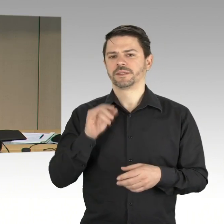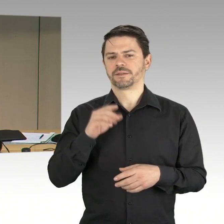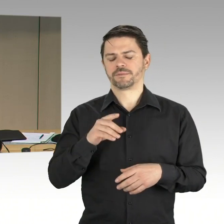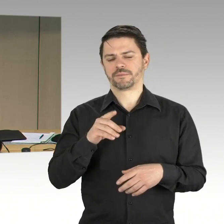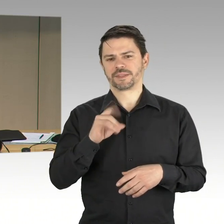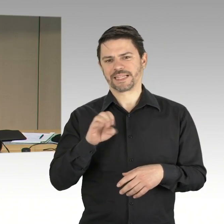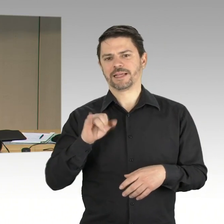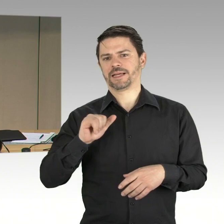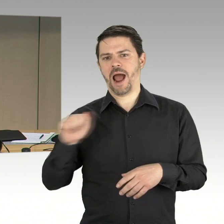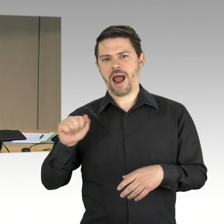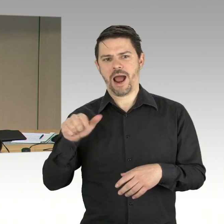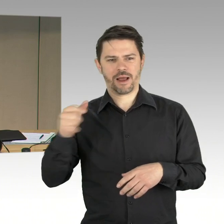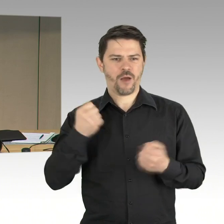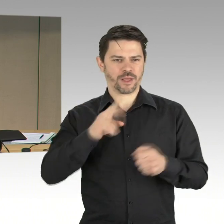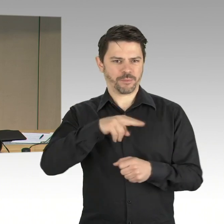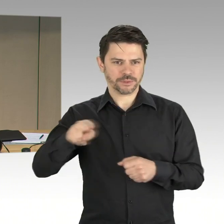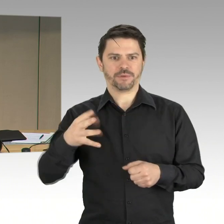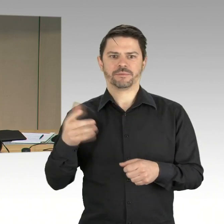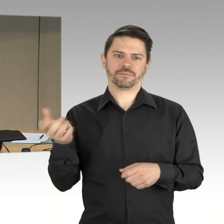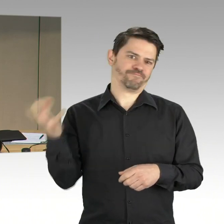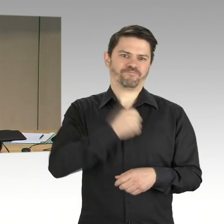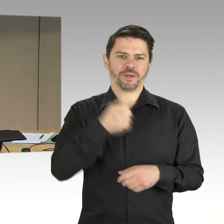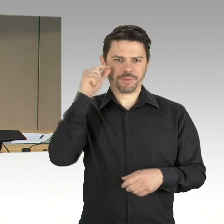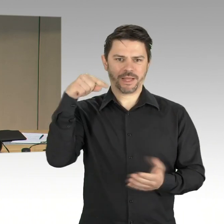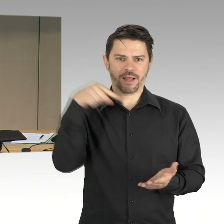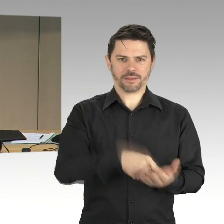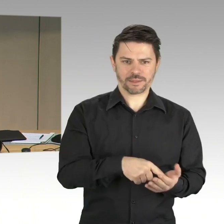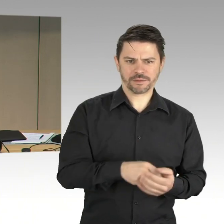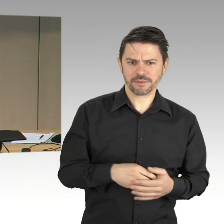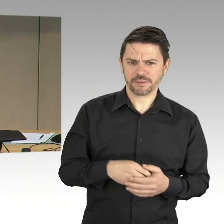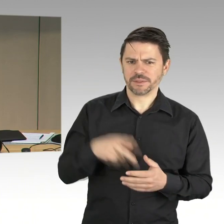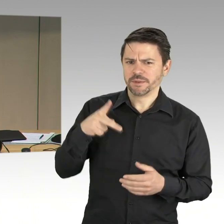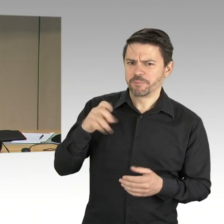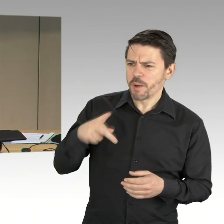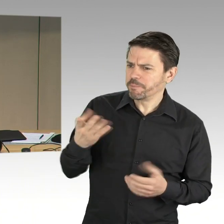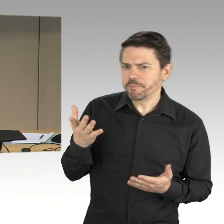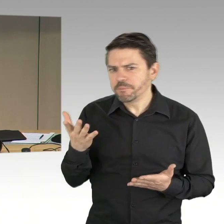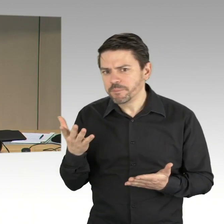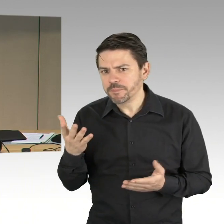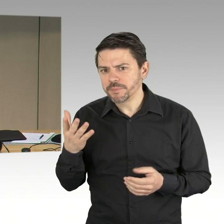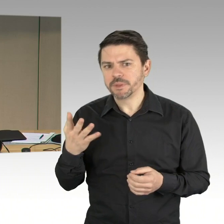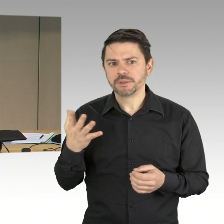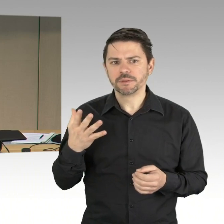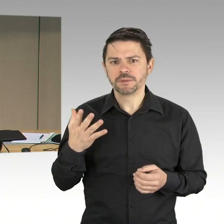über das heutige Thema der Aktuellen Stunde ist nicht erfolgt. Ich lasse daher abstimmen,